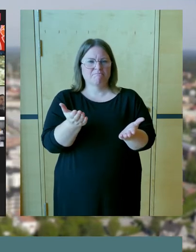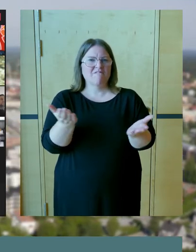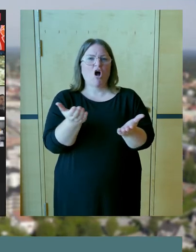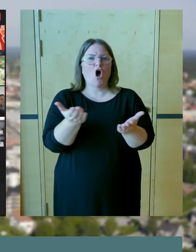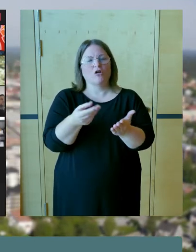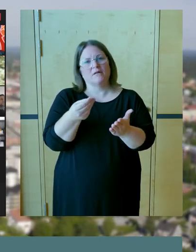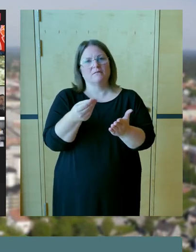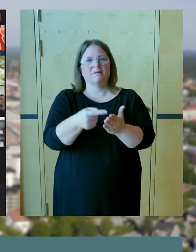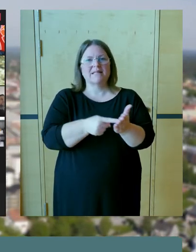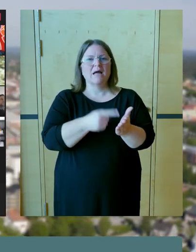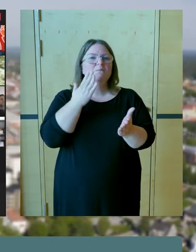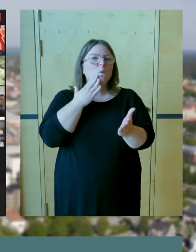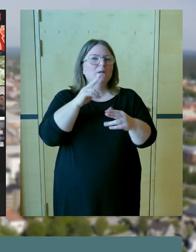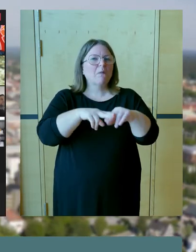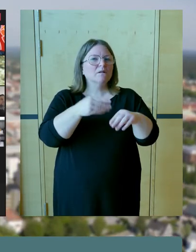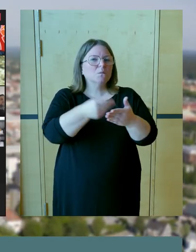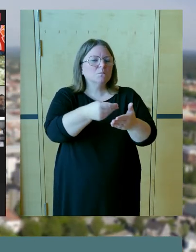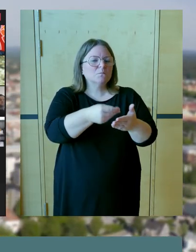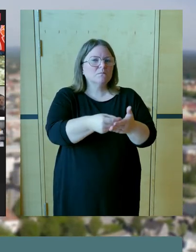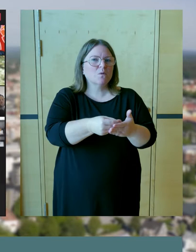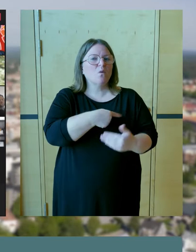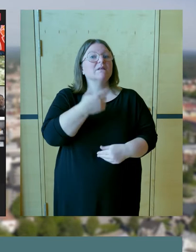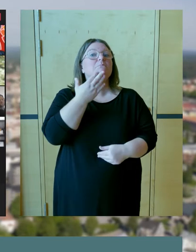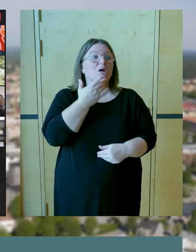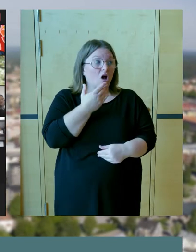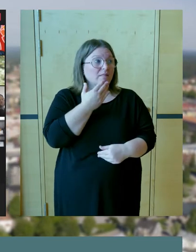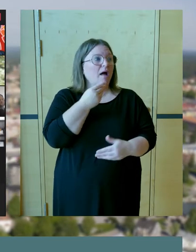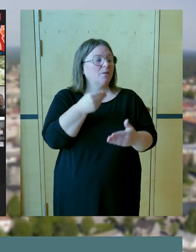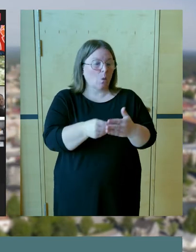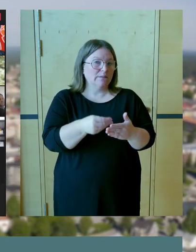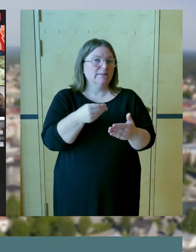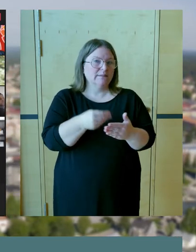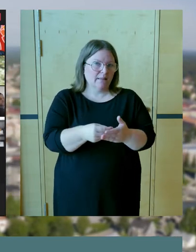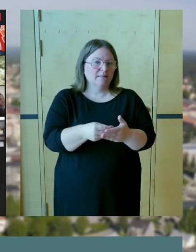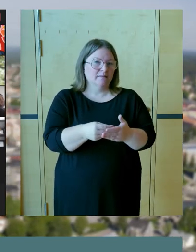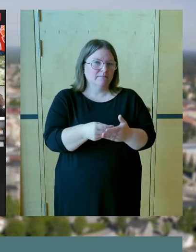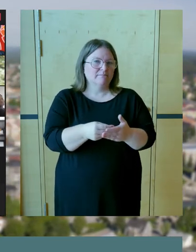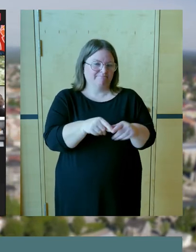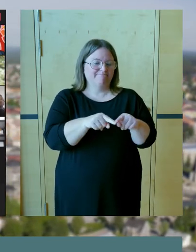Och det är alltid kostade vi prata om som om att det är det viktigaste dag göra 19 juni